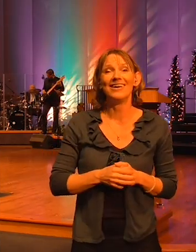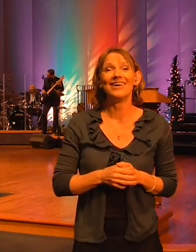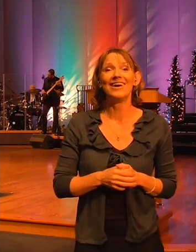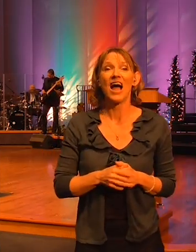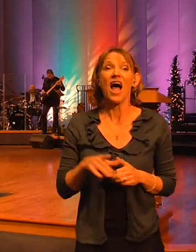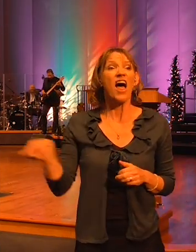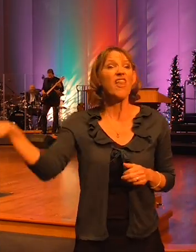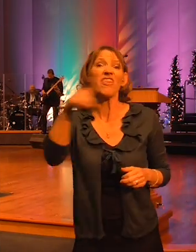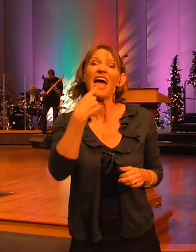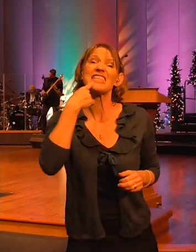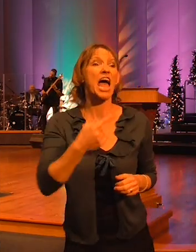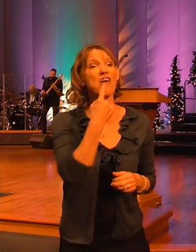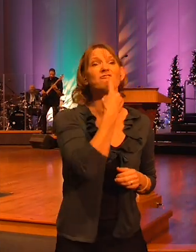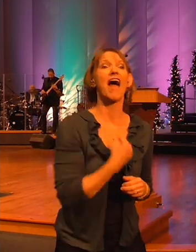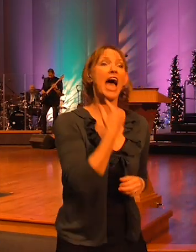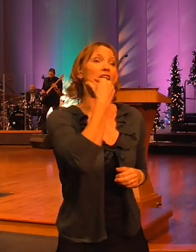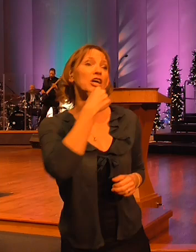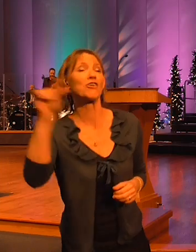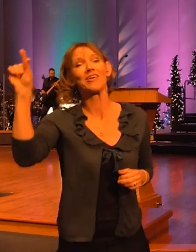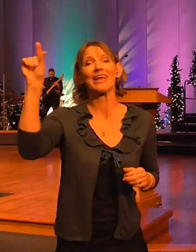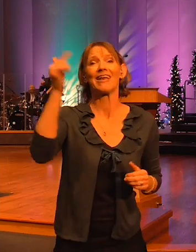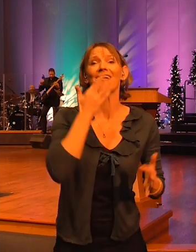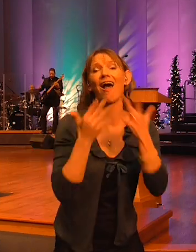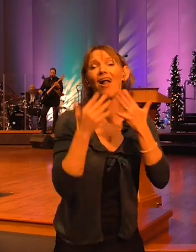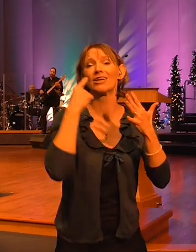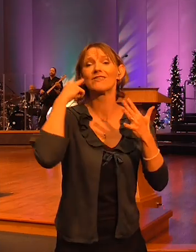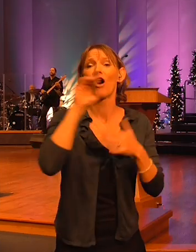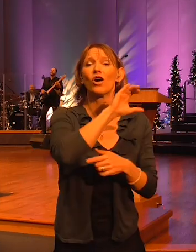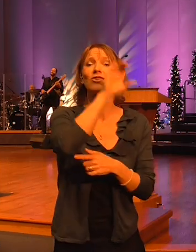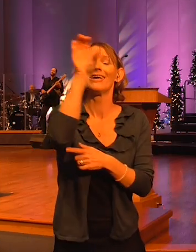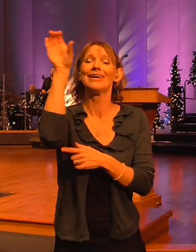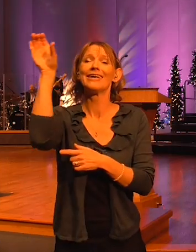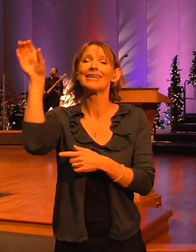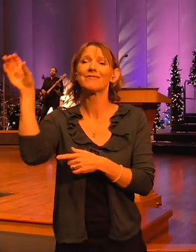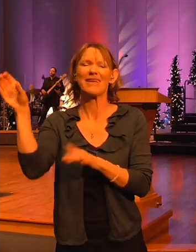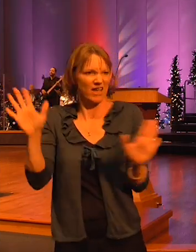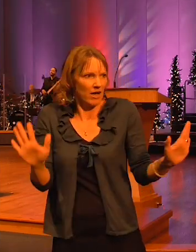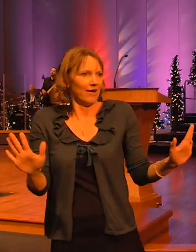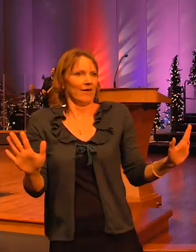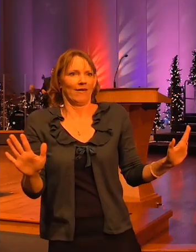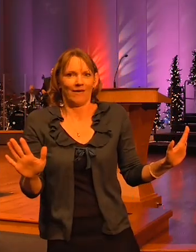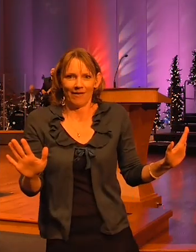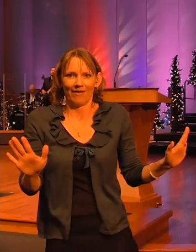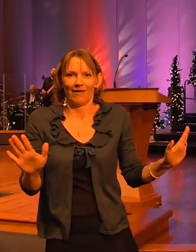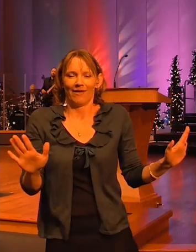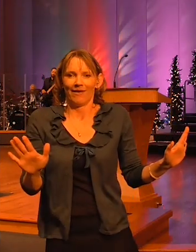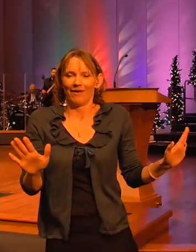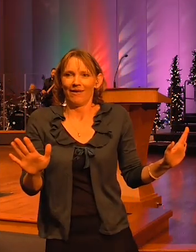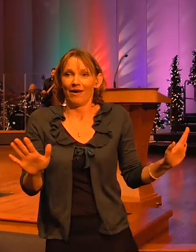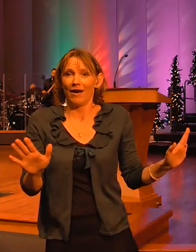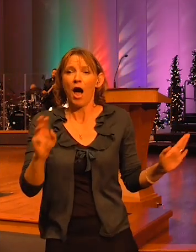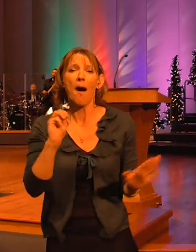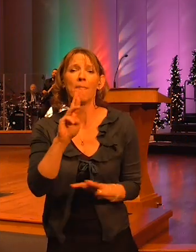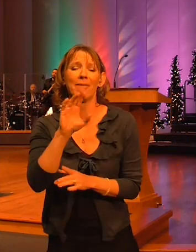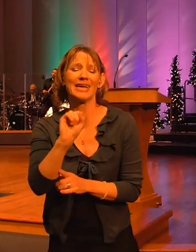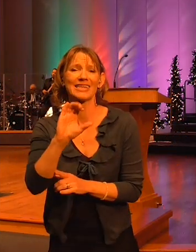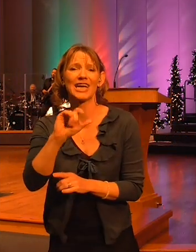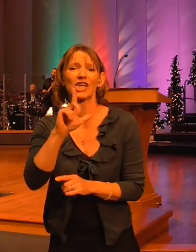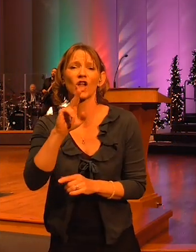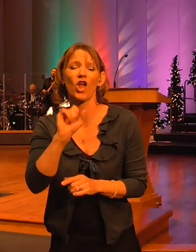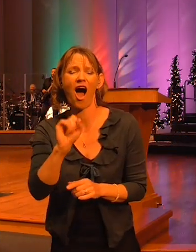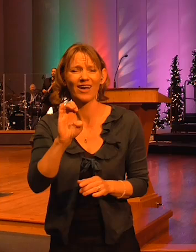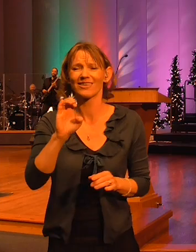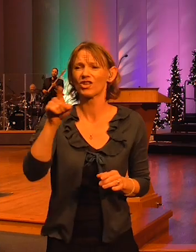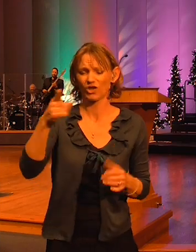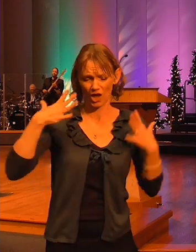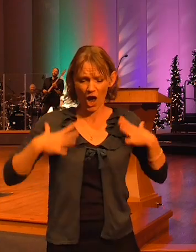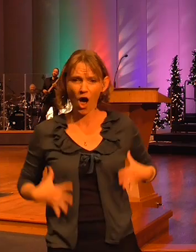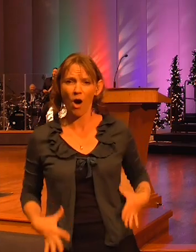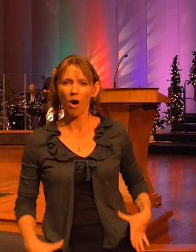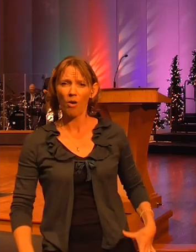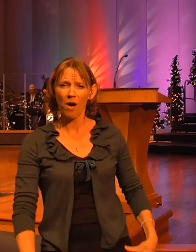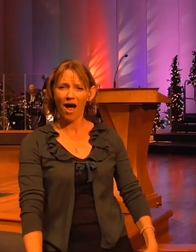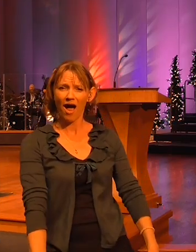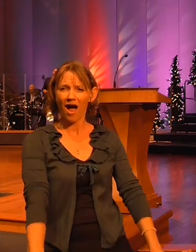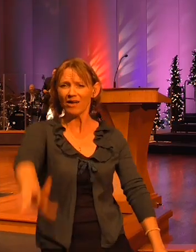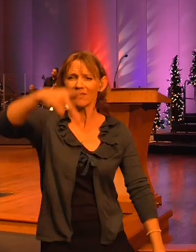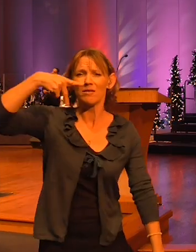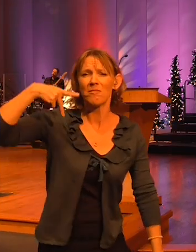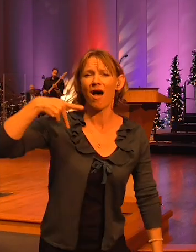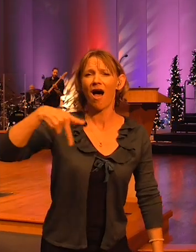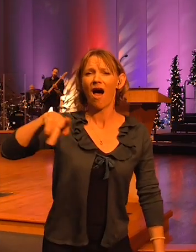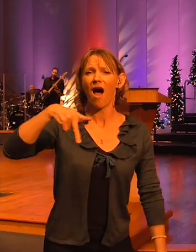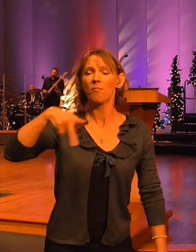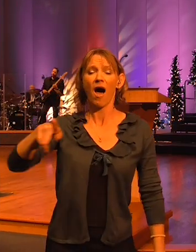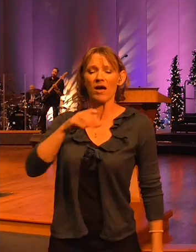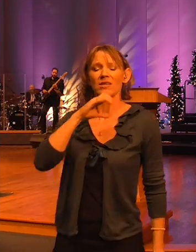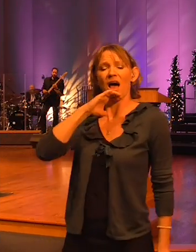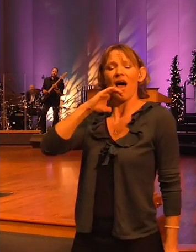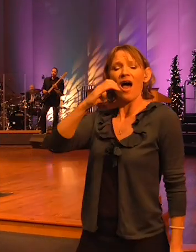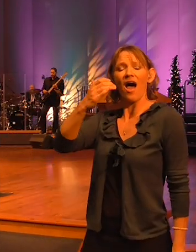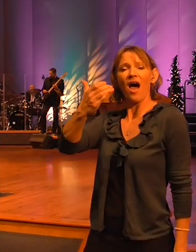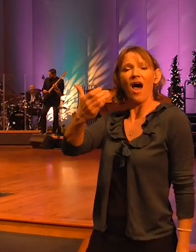son los colores de la Navidad oh querida señora garra ella usa un vestido lila y Santo ¿dónde está el violento